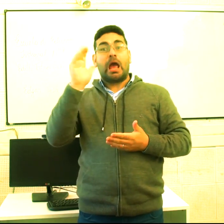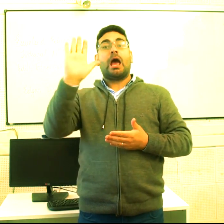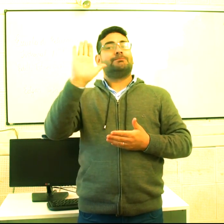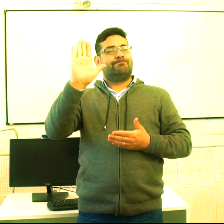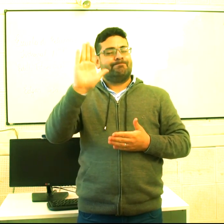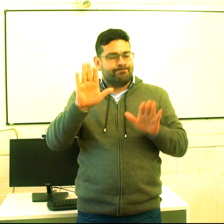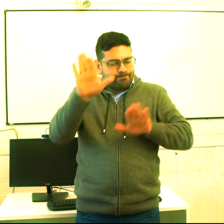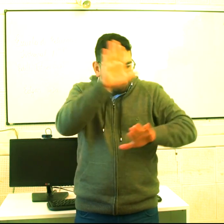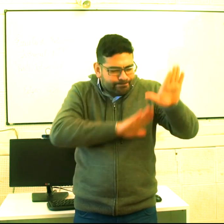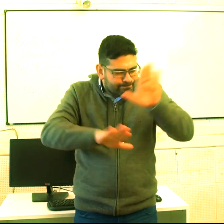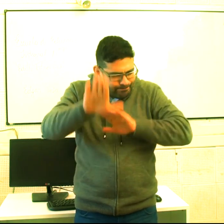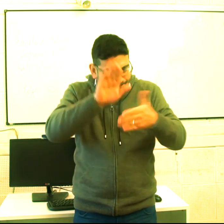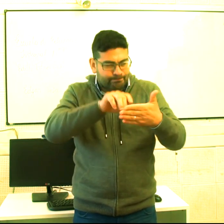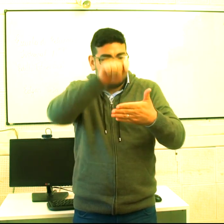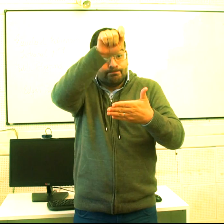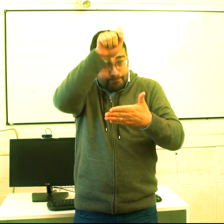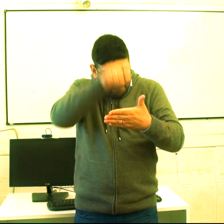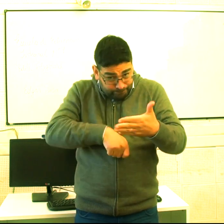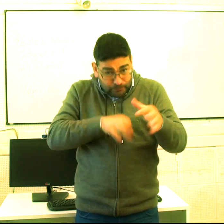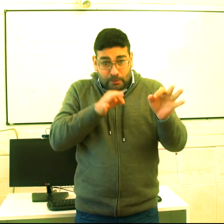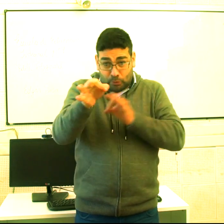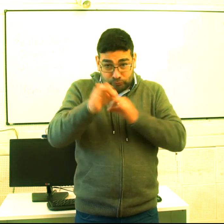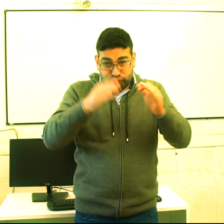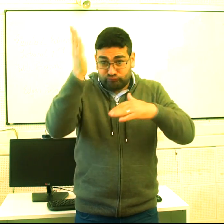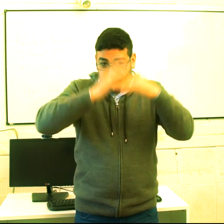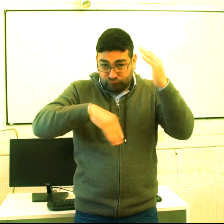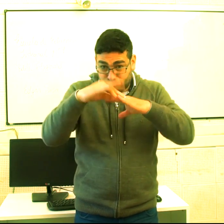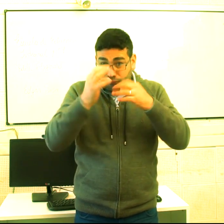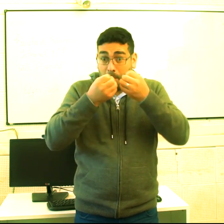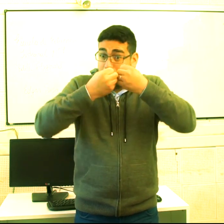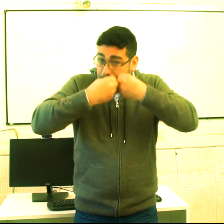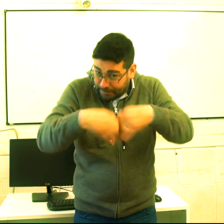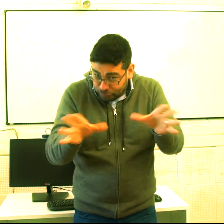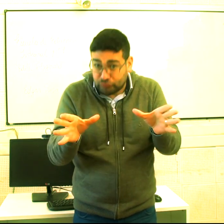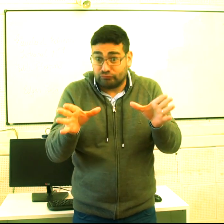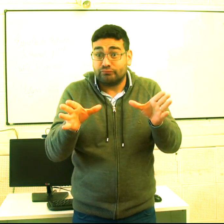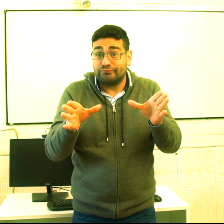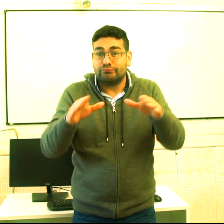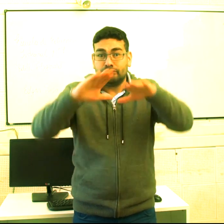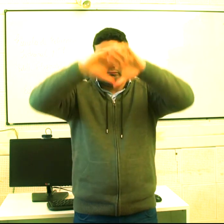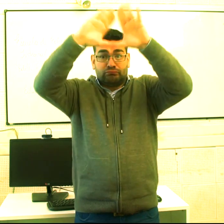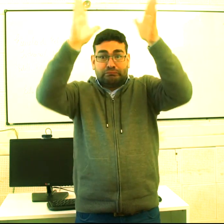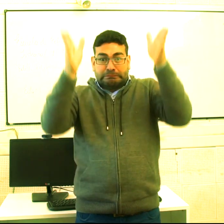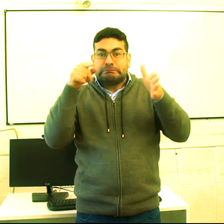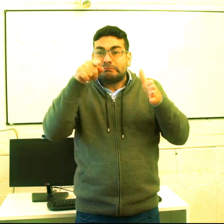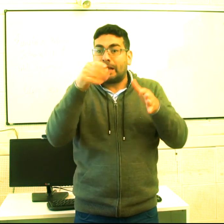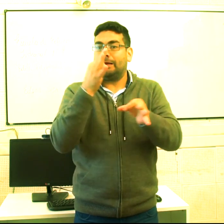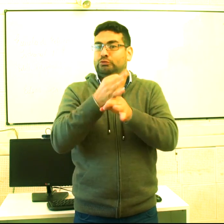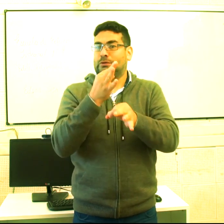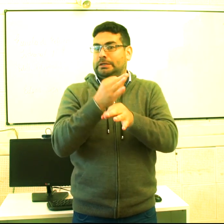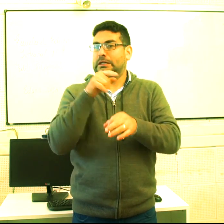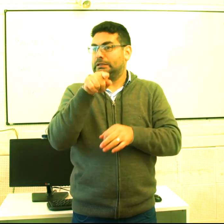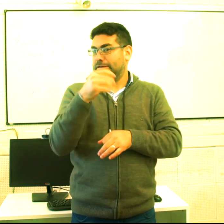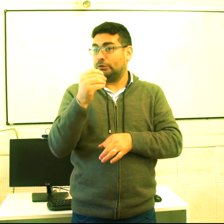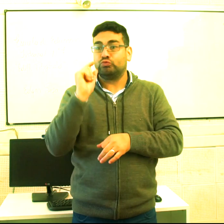Entonces se diseñó un proyecto para comenzar la construcción de un edificio que abrió sus puertas como una escuela